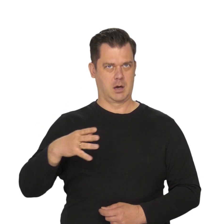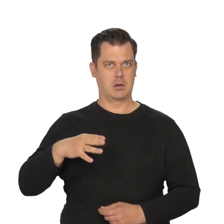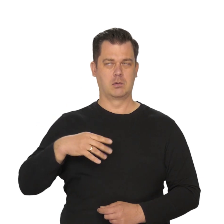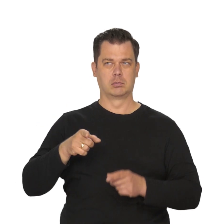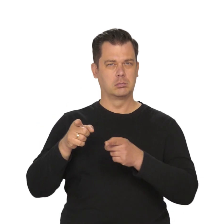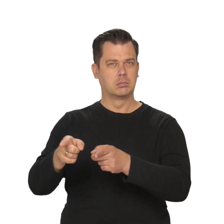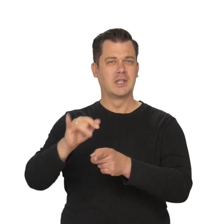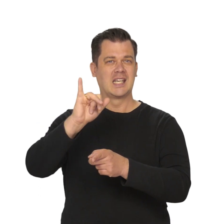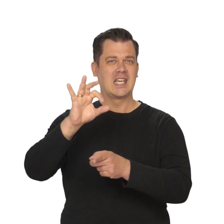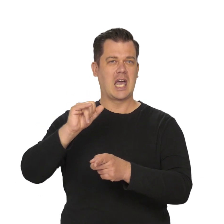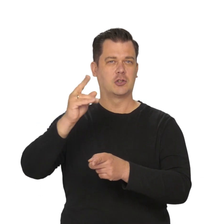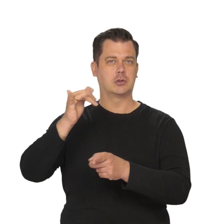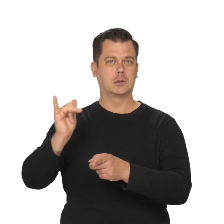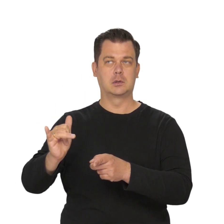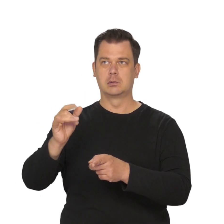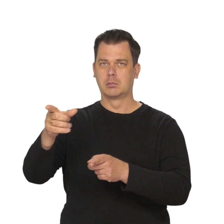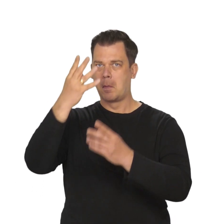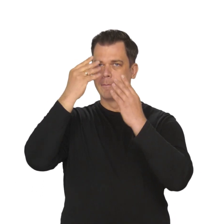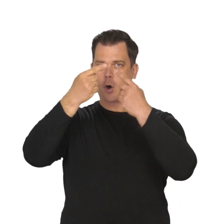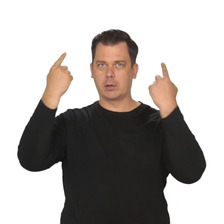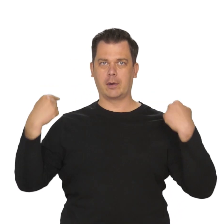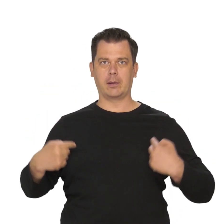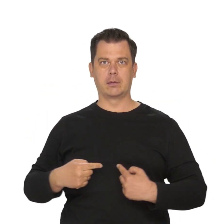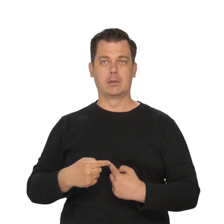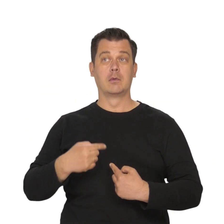warte uwagi są studia malarza portrecisty Ignacego Jasińskiego,